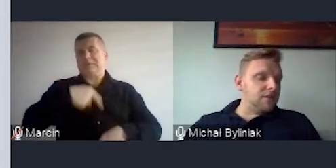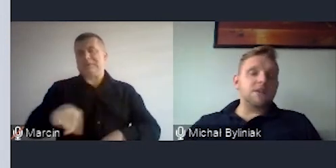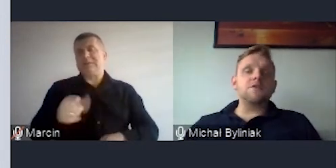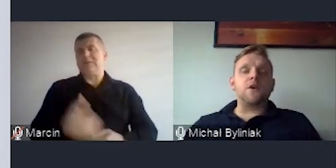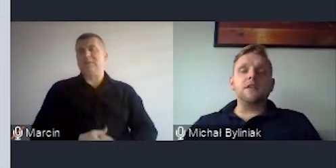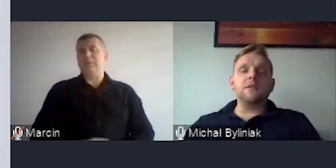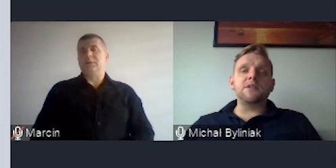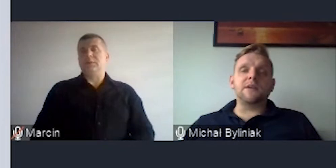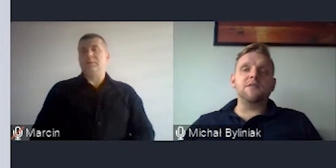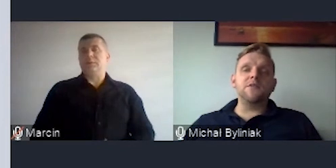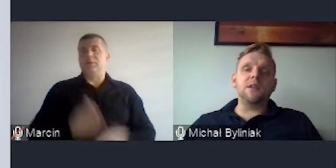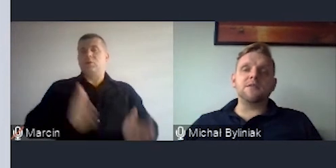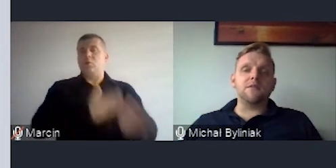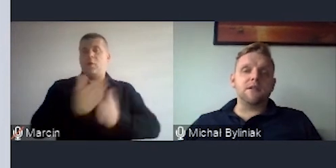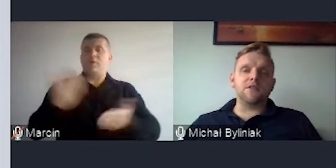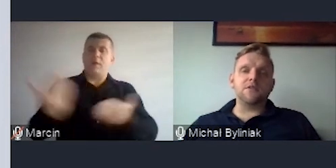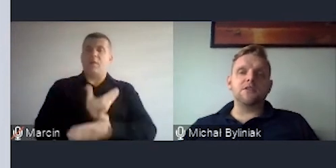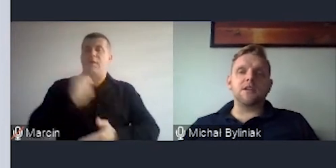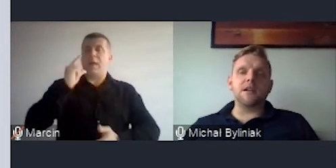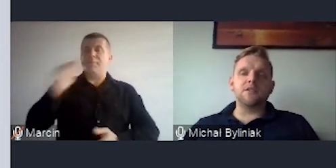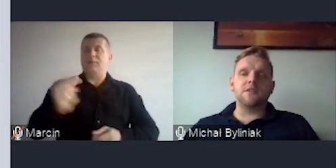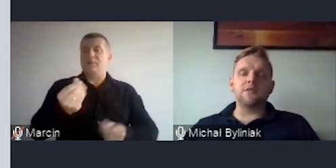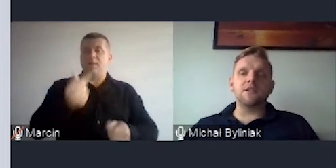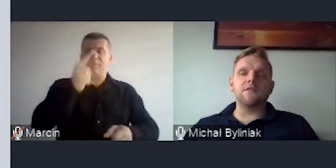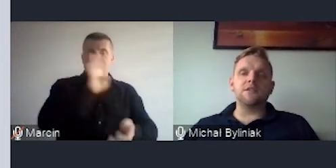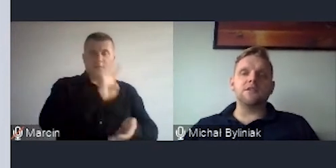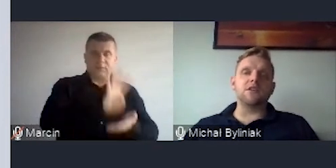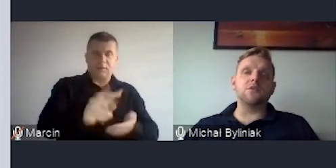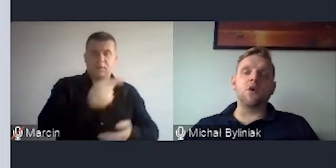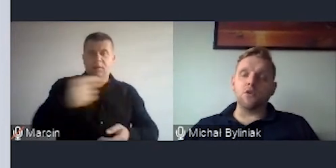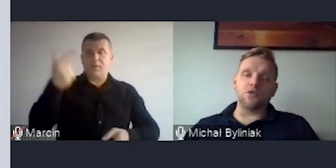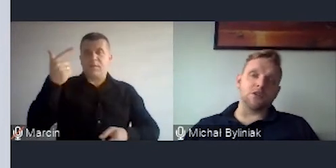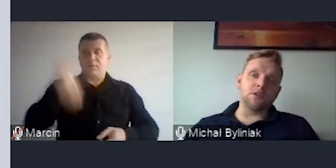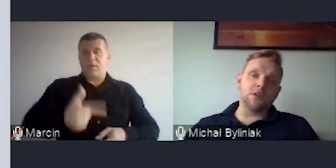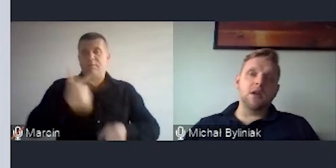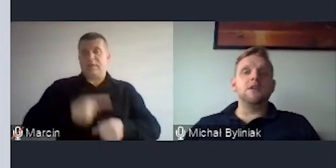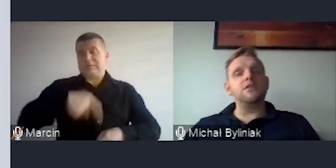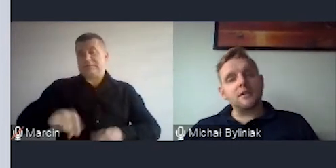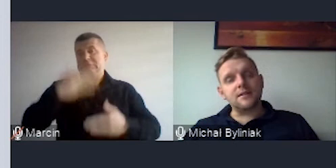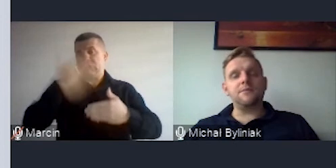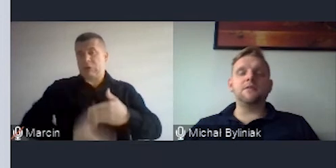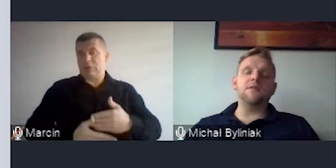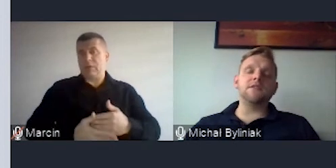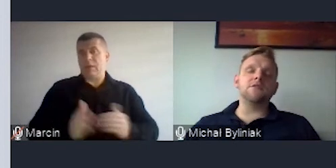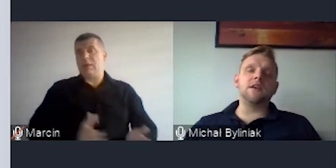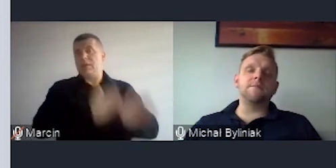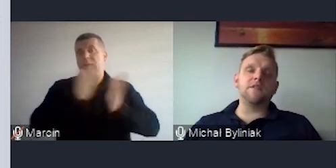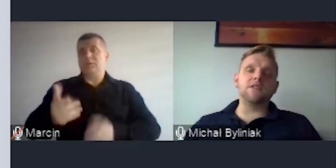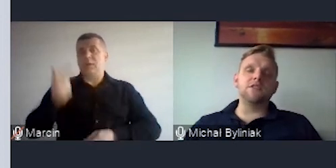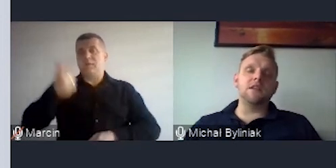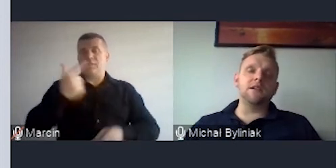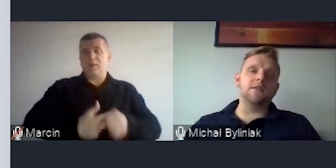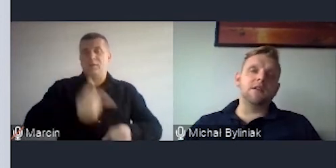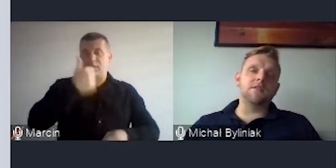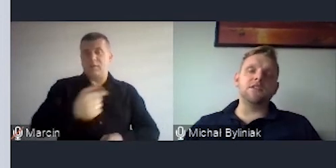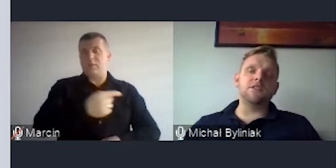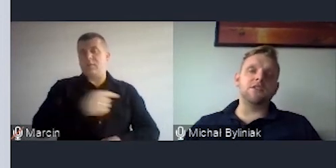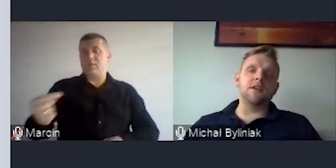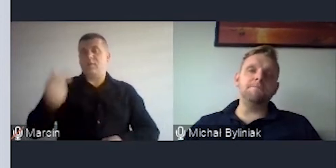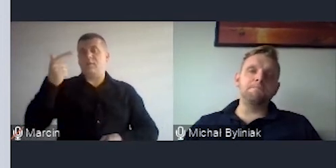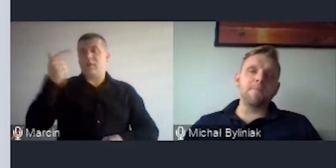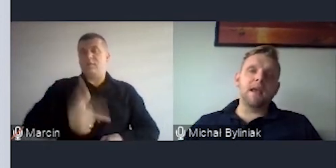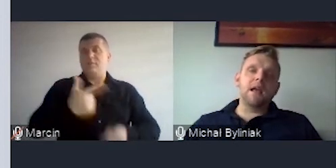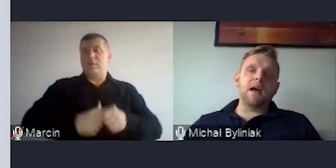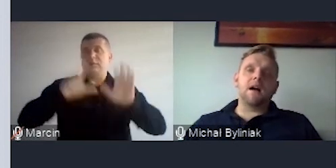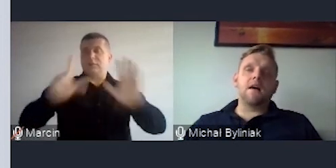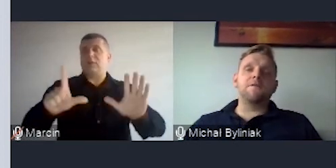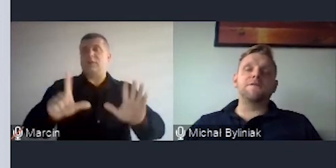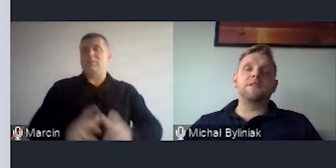Ponieważ w kolejnej perspektywie finansowej 2014-2020 się kończy, czyli następna to 2021-2027.